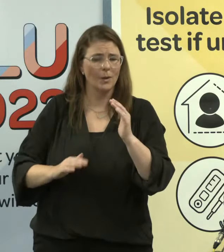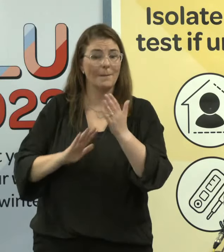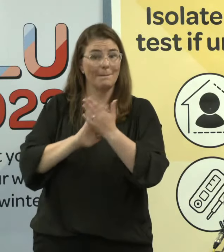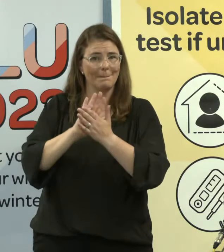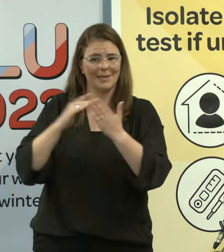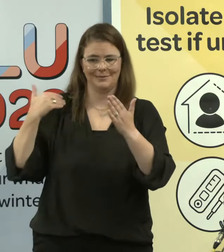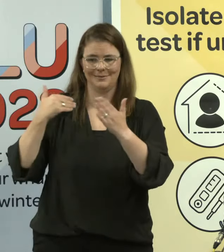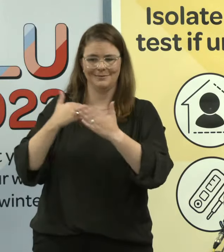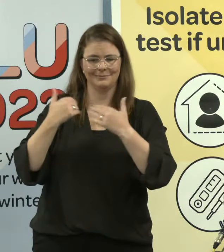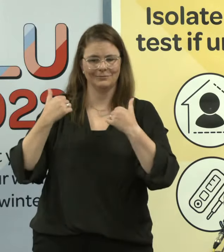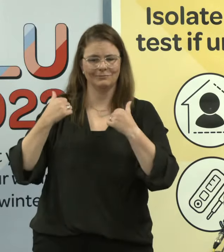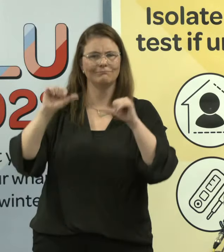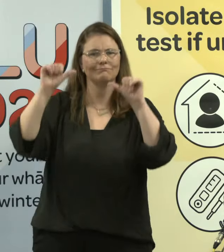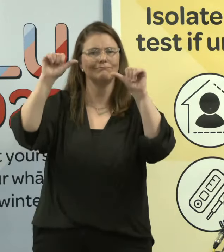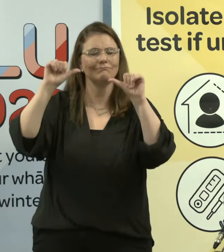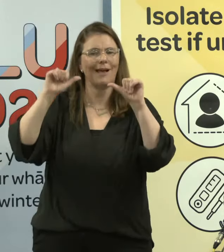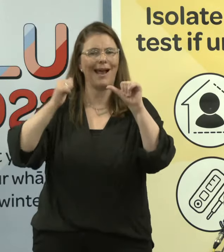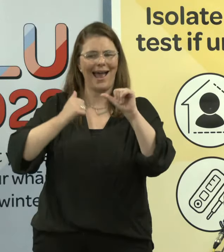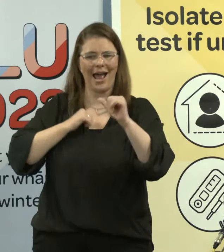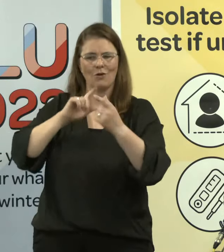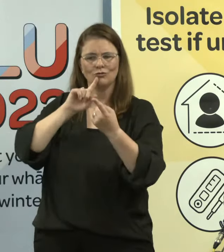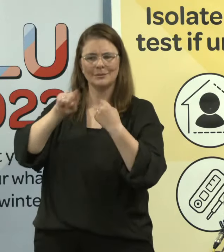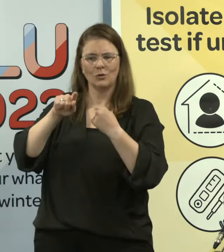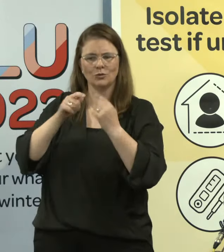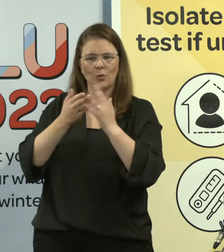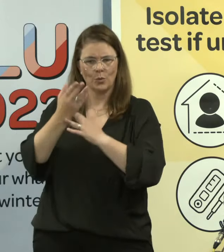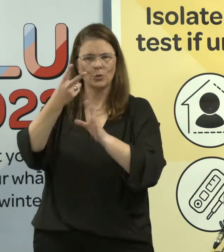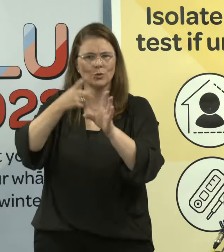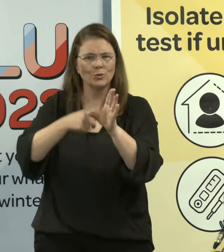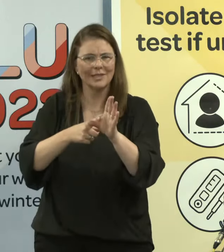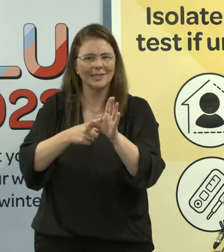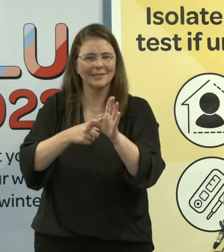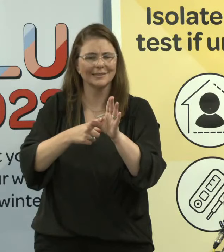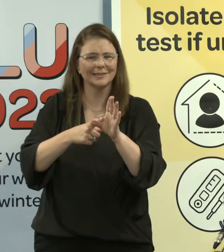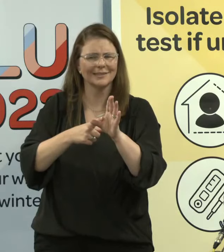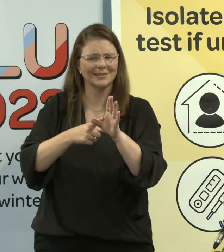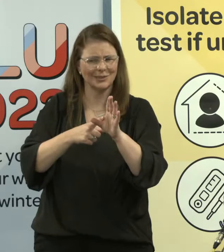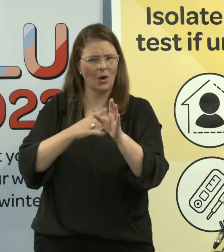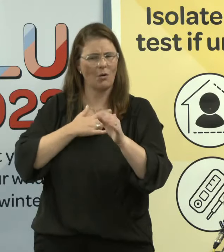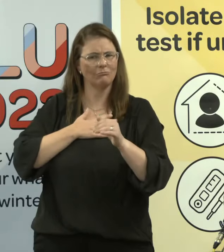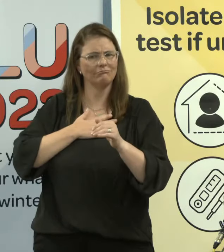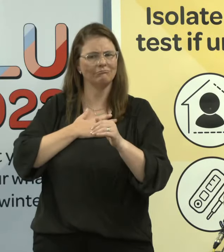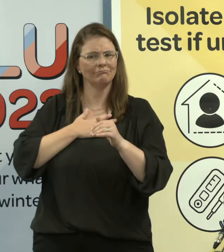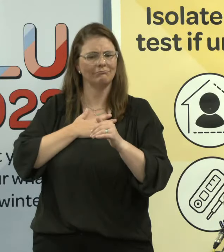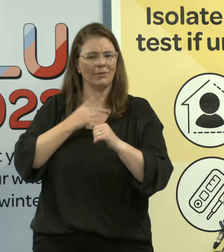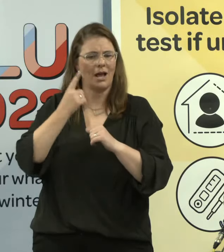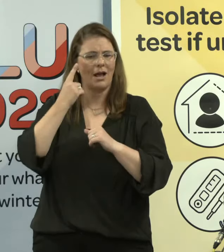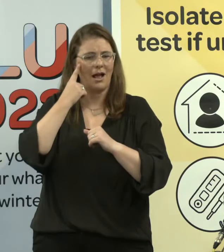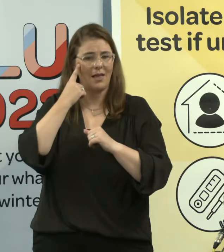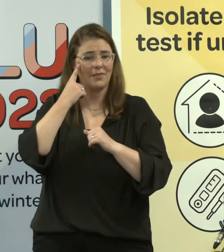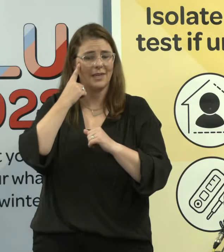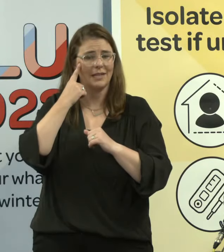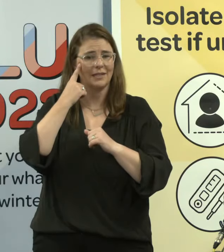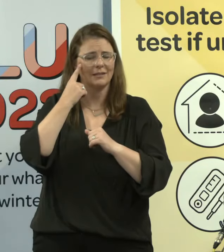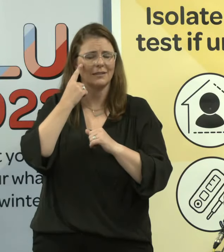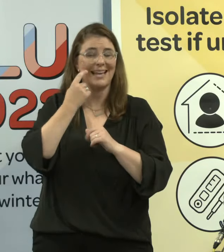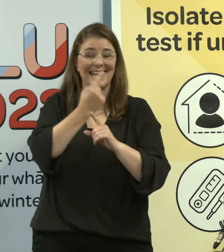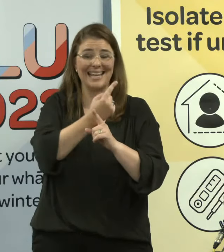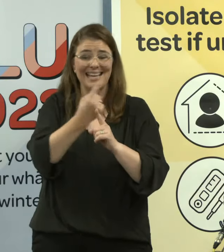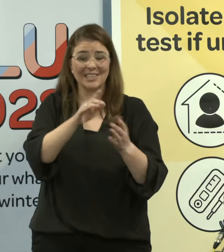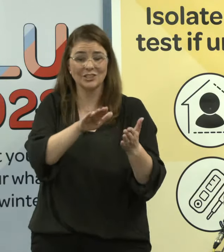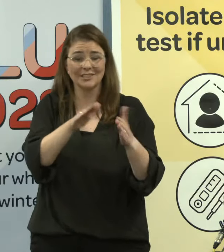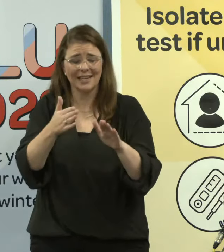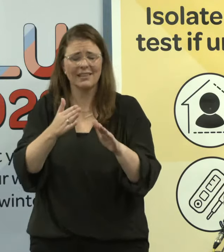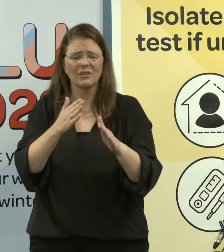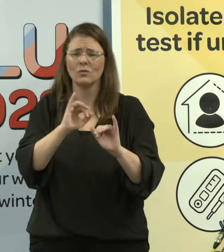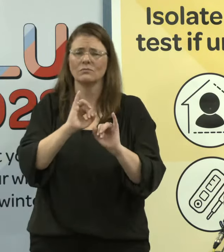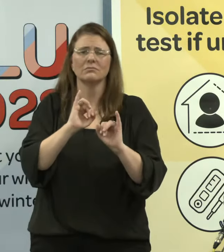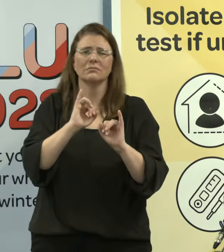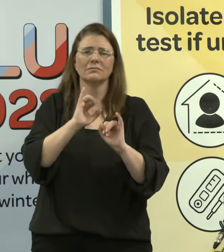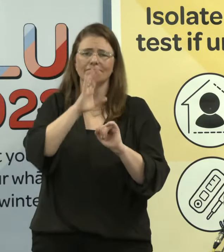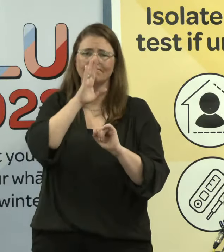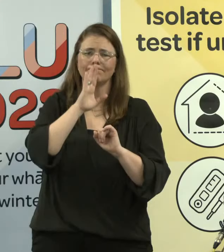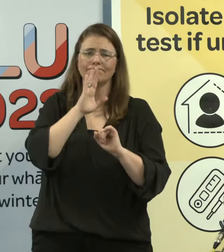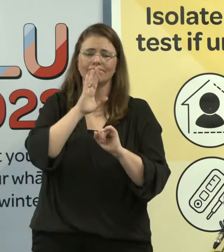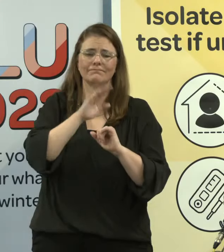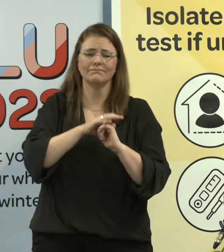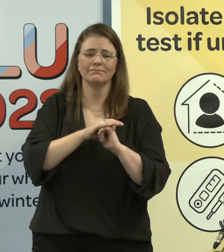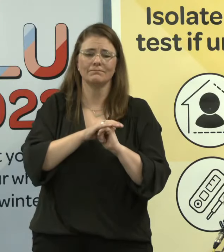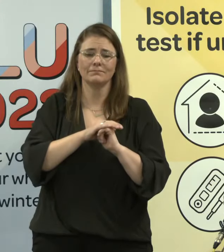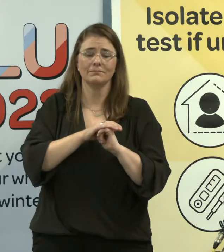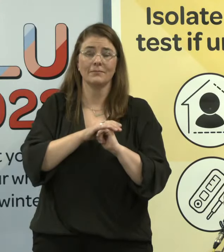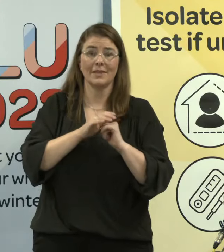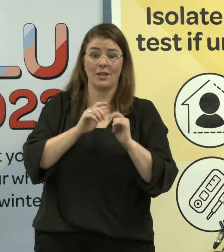mate i New Ko Tireni he tohu mo